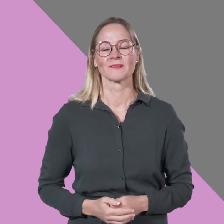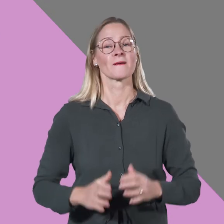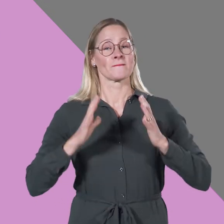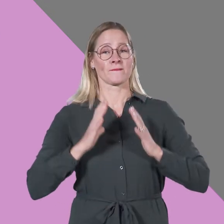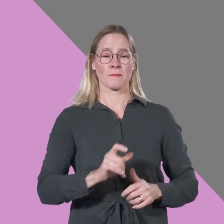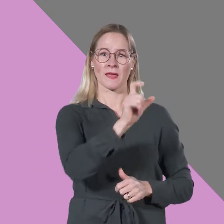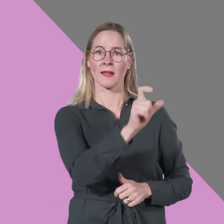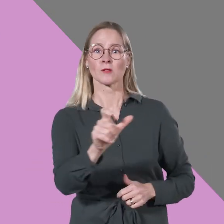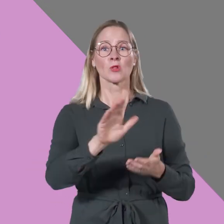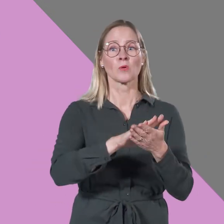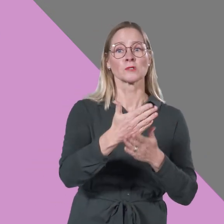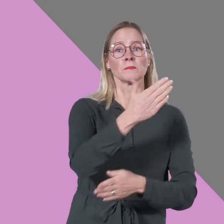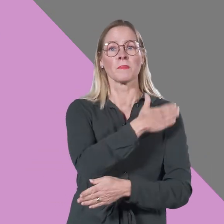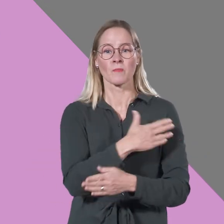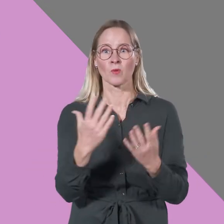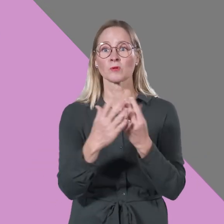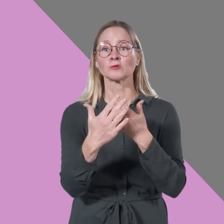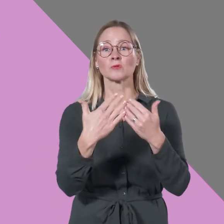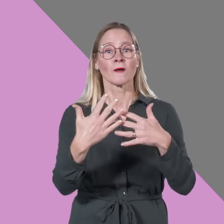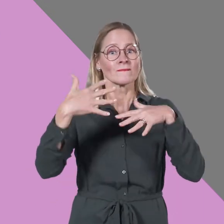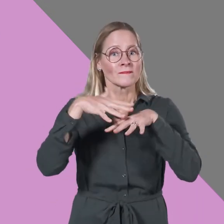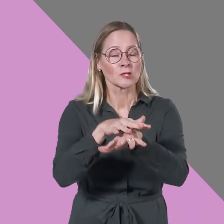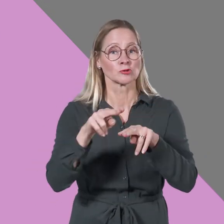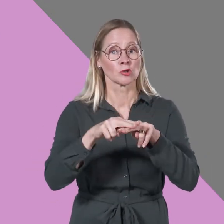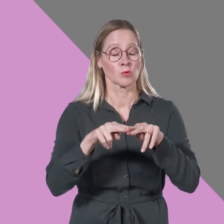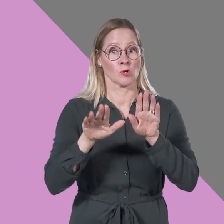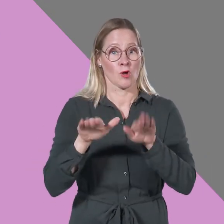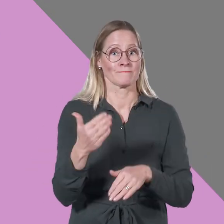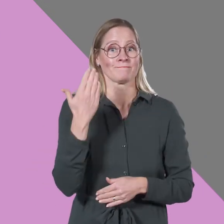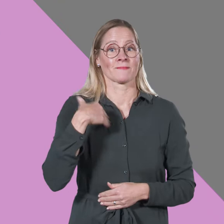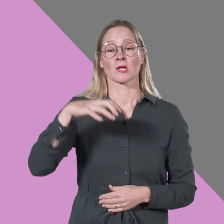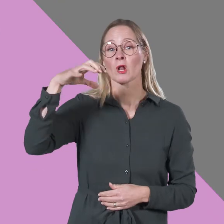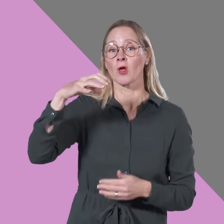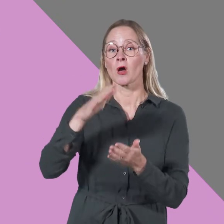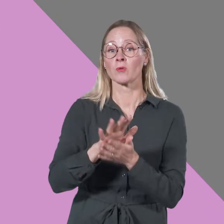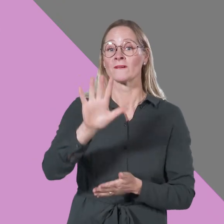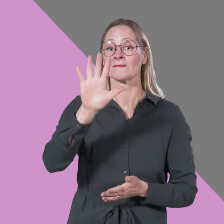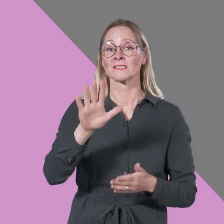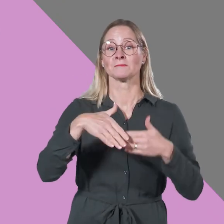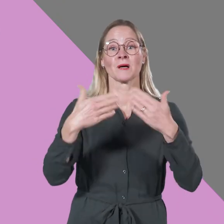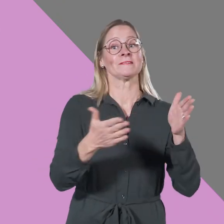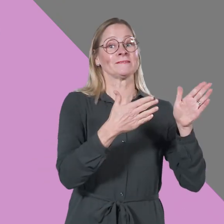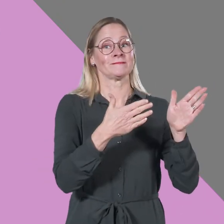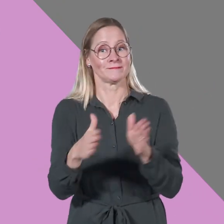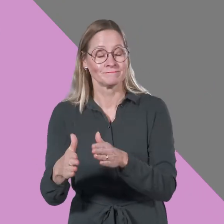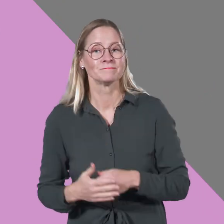Vammaisten henkilöiden tulkkauspalvelun yhteistyöverkoston kokous - järjestettiin 5.10.2022.